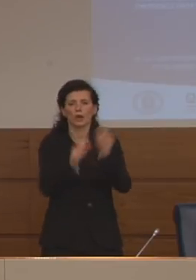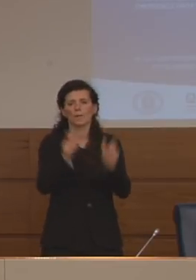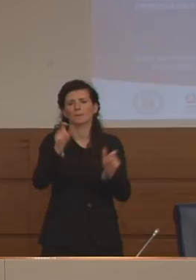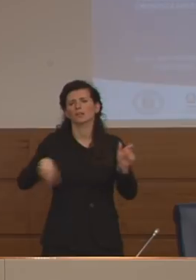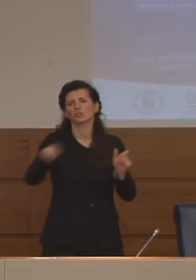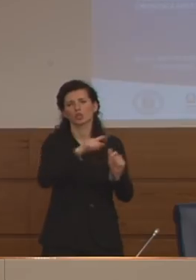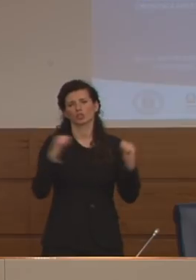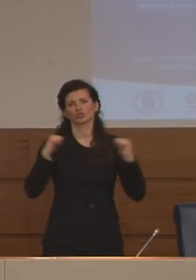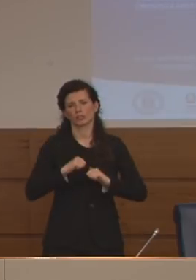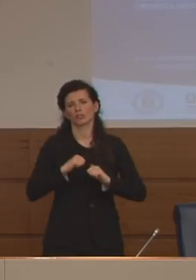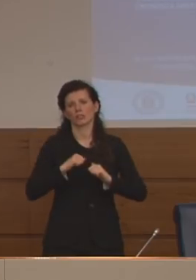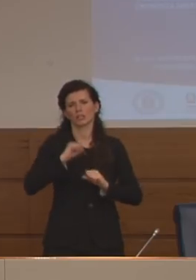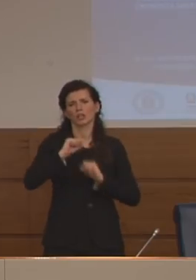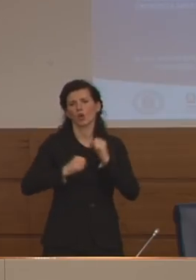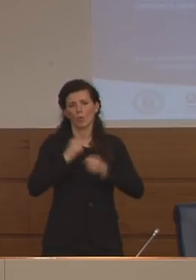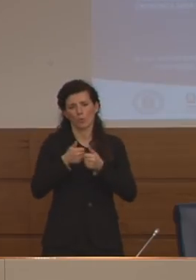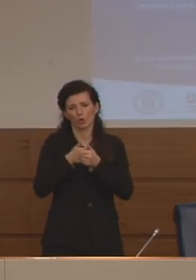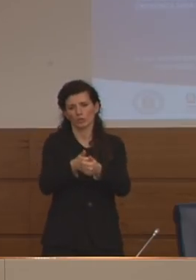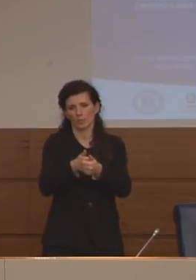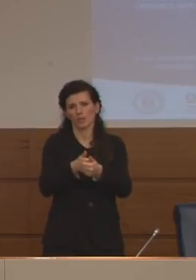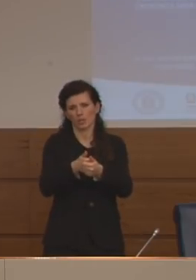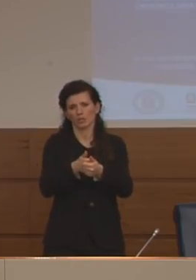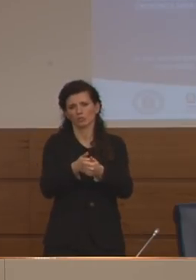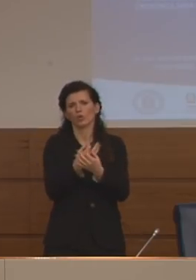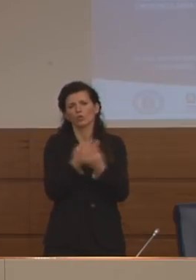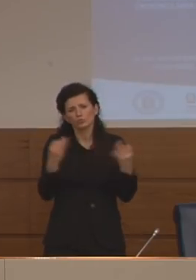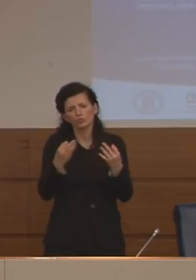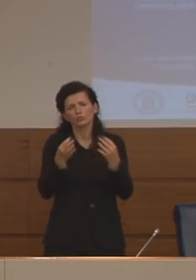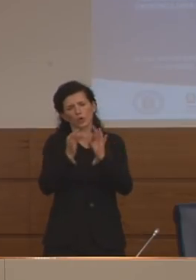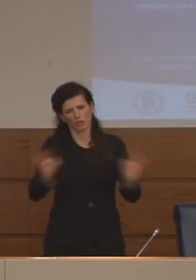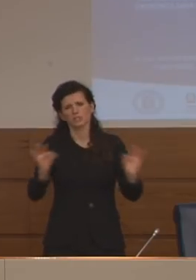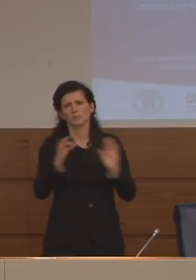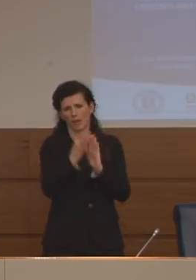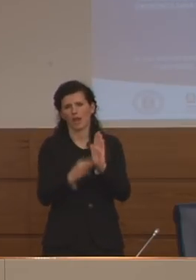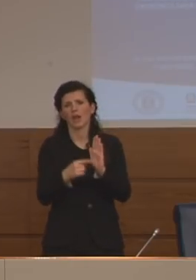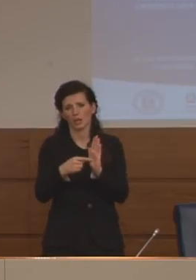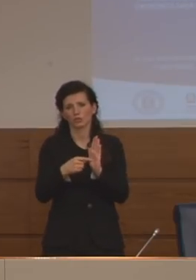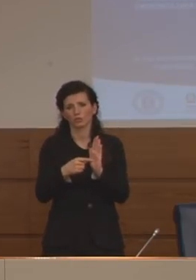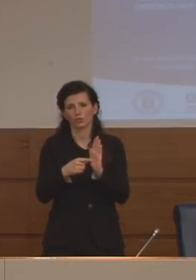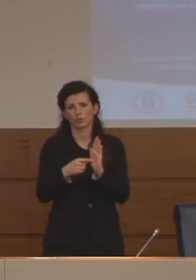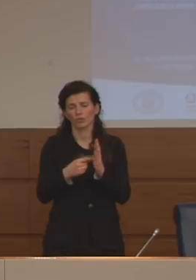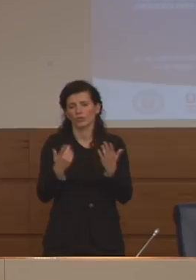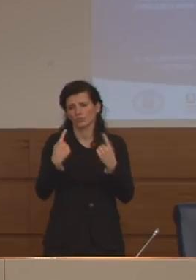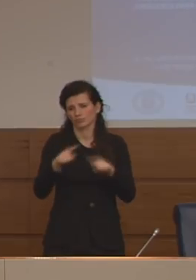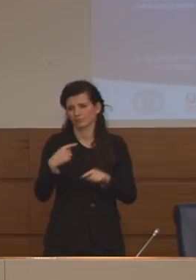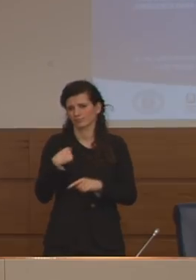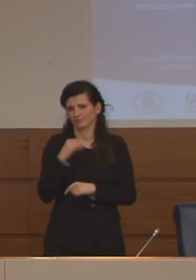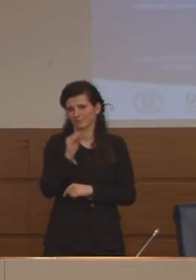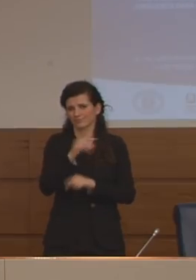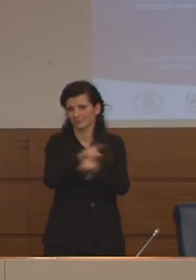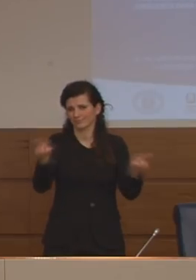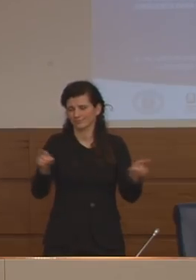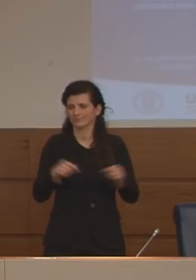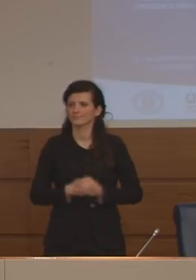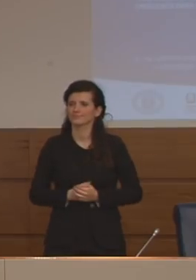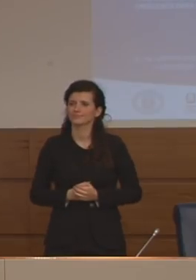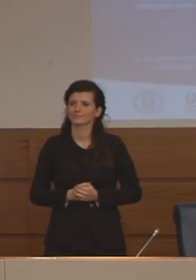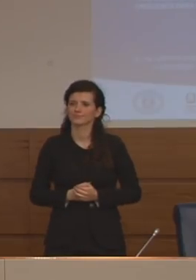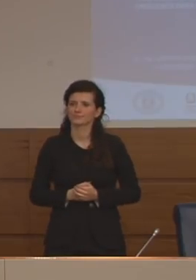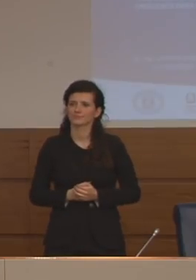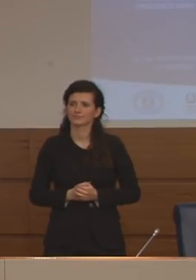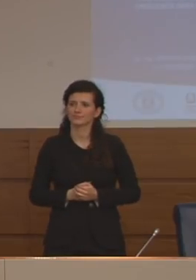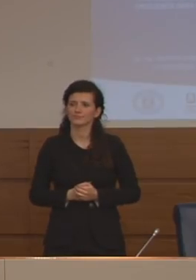che deve essere corretto e coerente con il comportamento che viene richiesto.